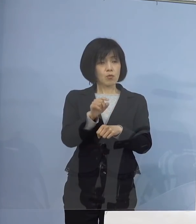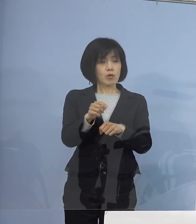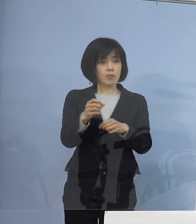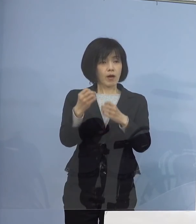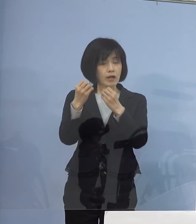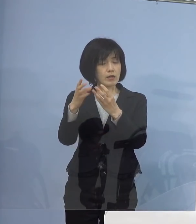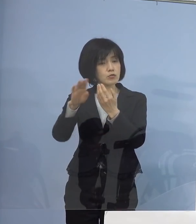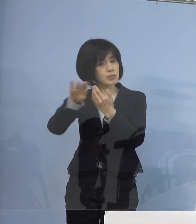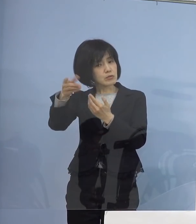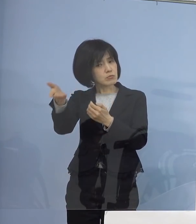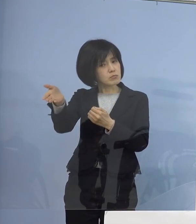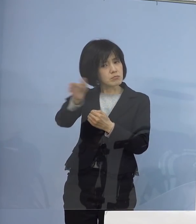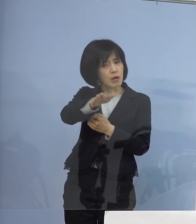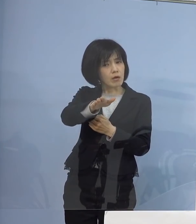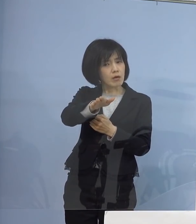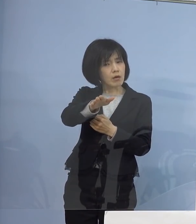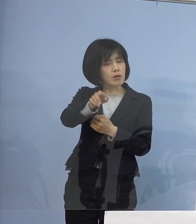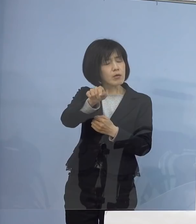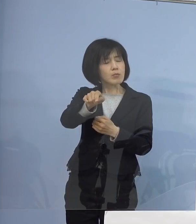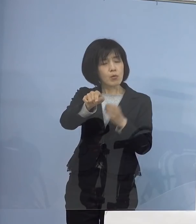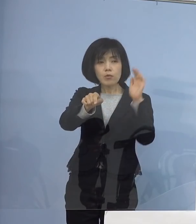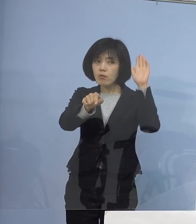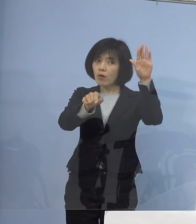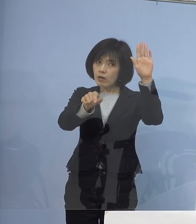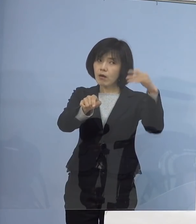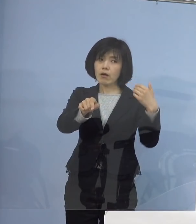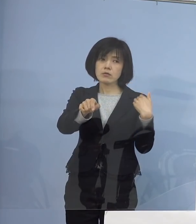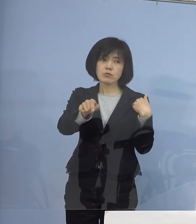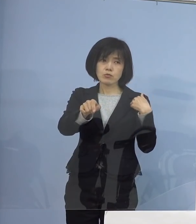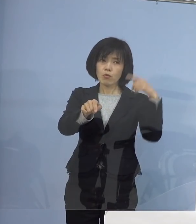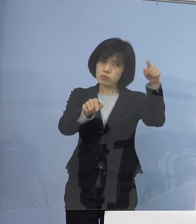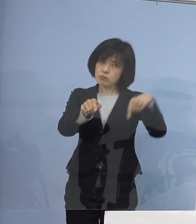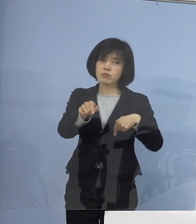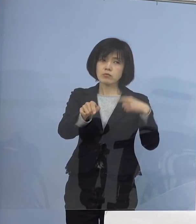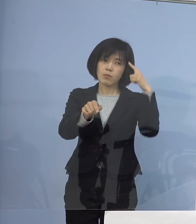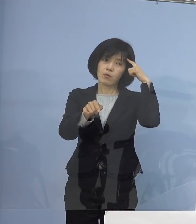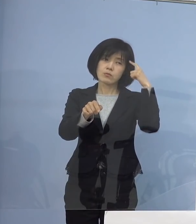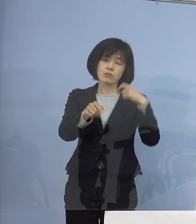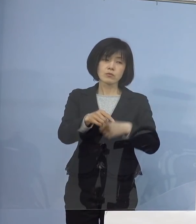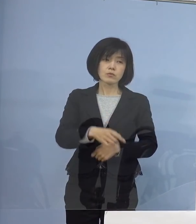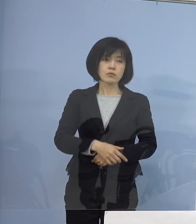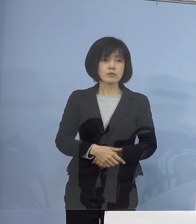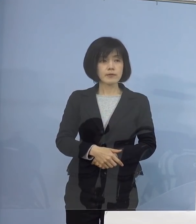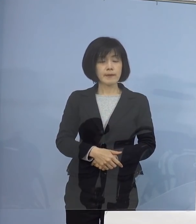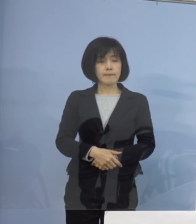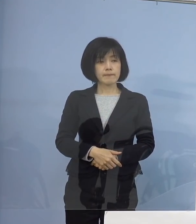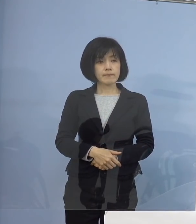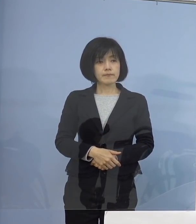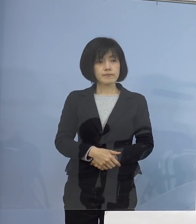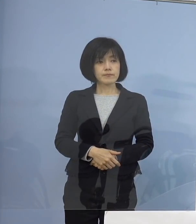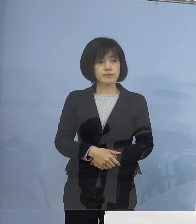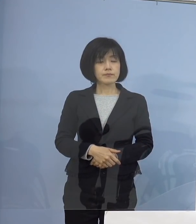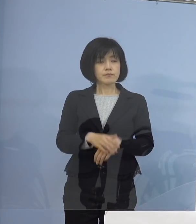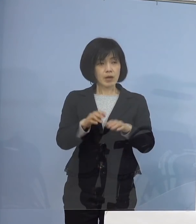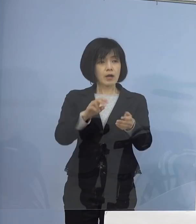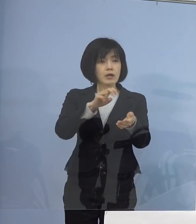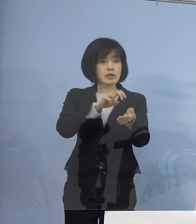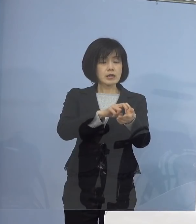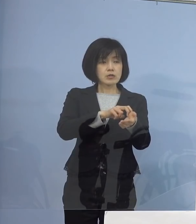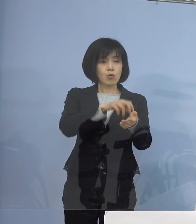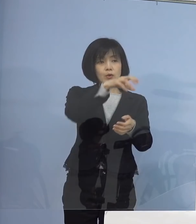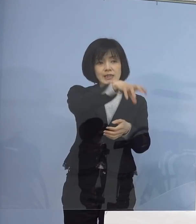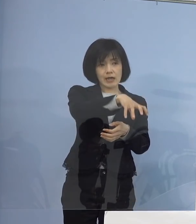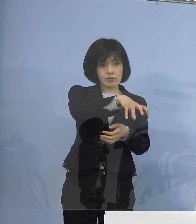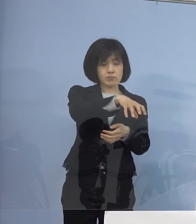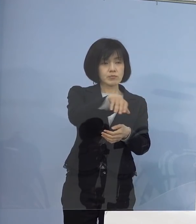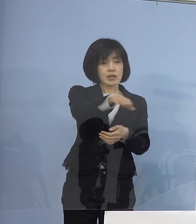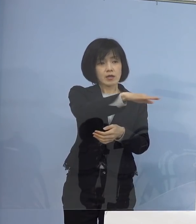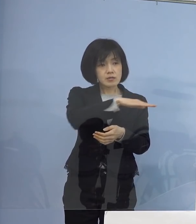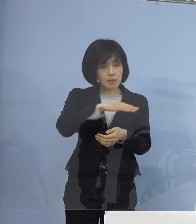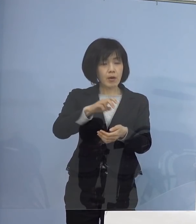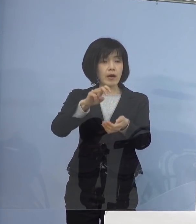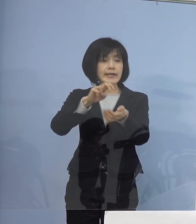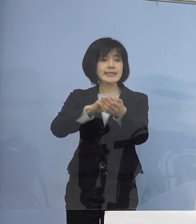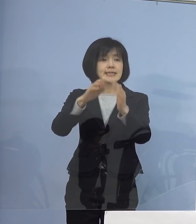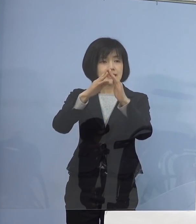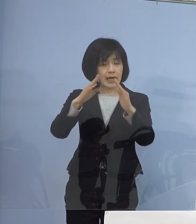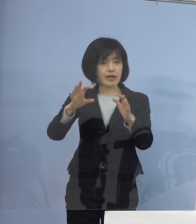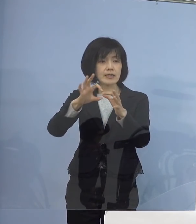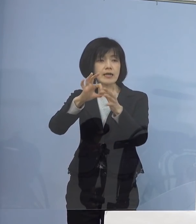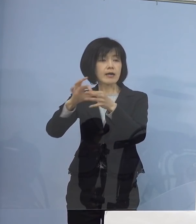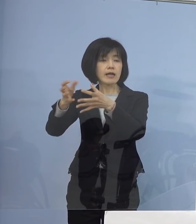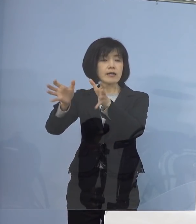そうしたものが当然必要となってくるということで 今、医療機関の皆様方、あるいは医師会、関係団体の皆様方